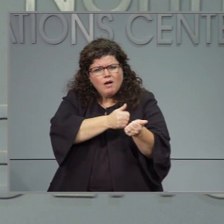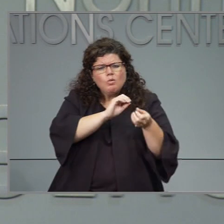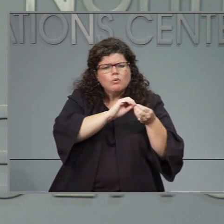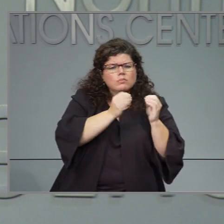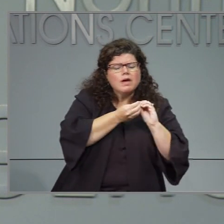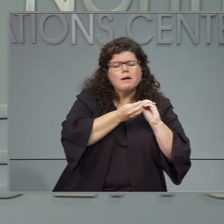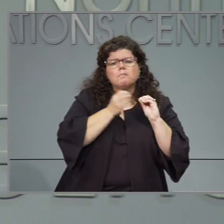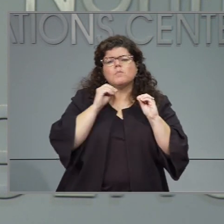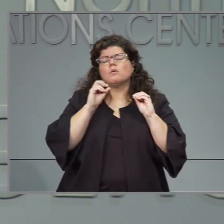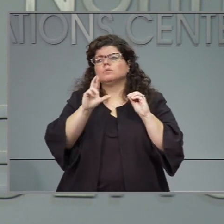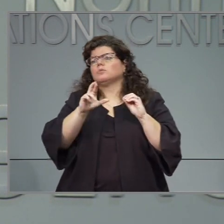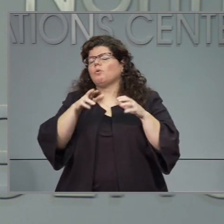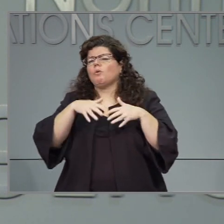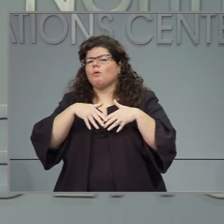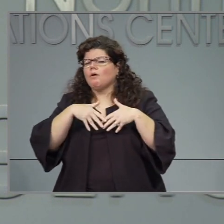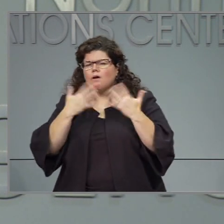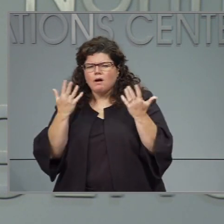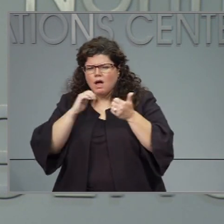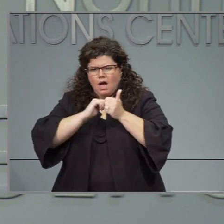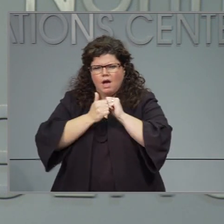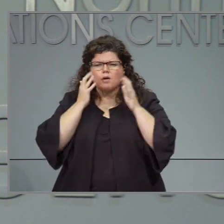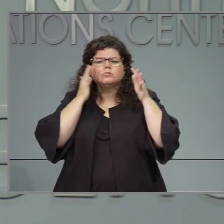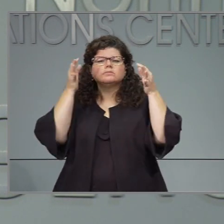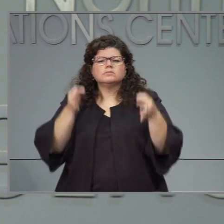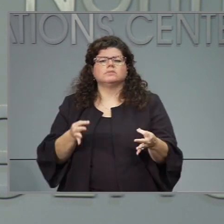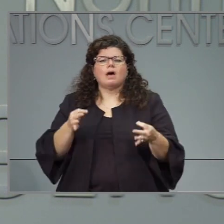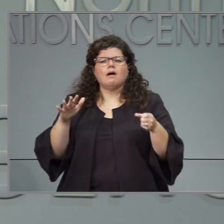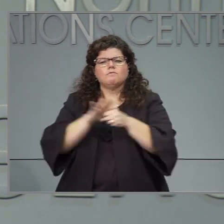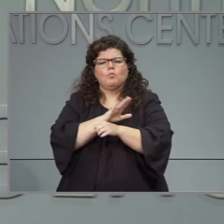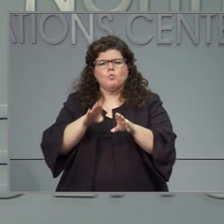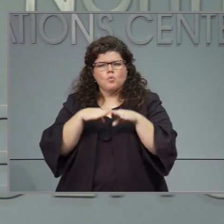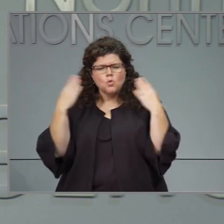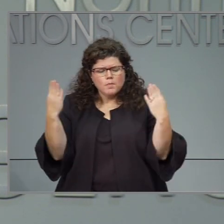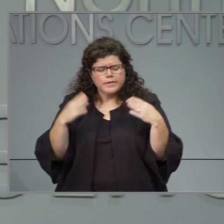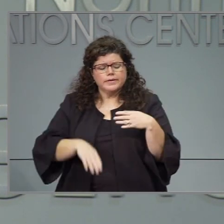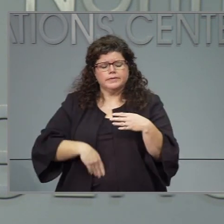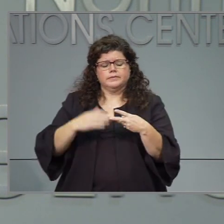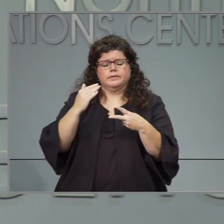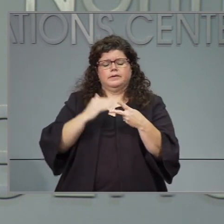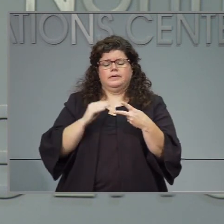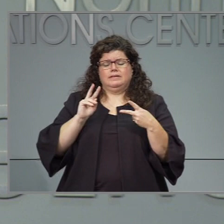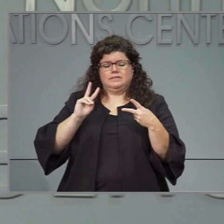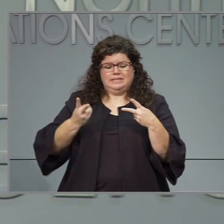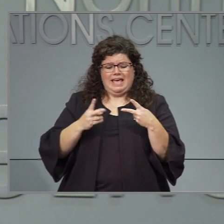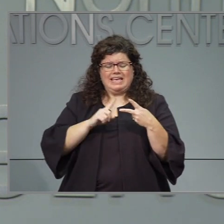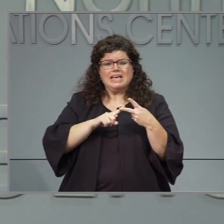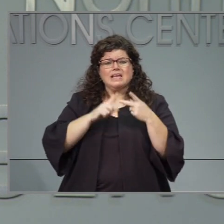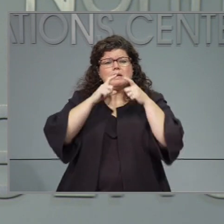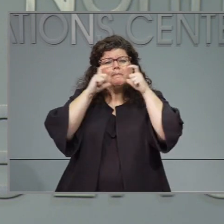Qué es el periodo de tiempo cuando va a haber cambios y también.